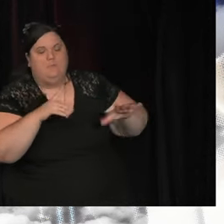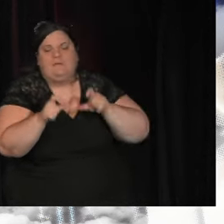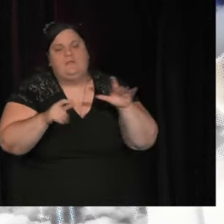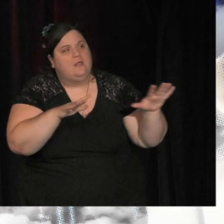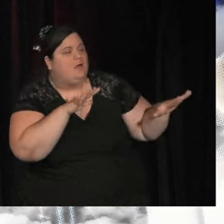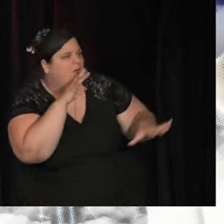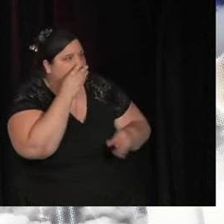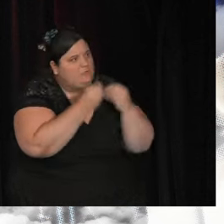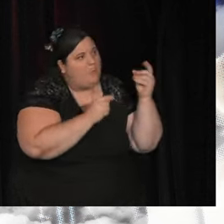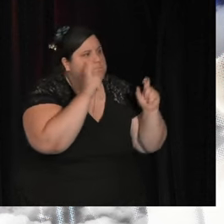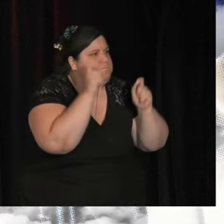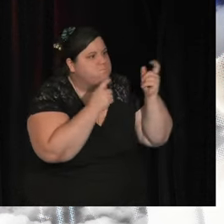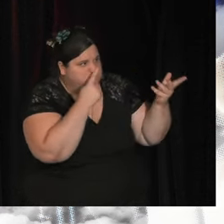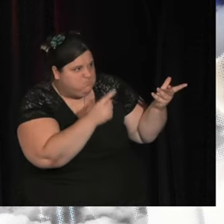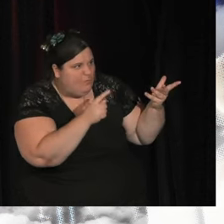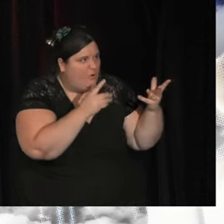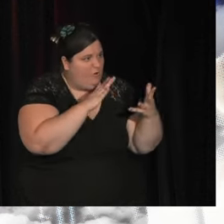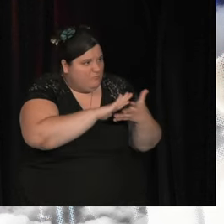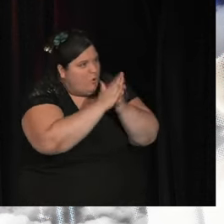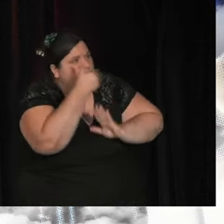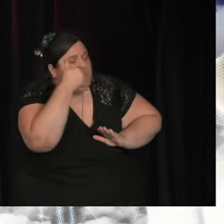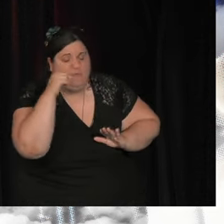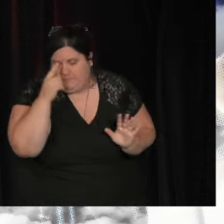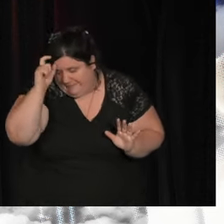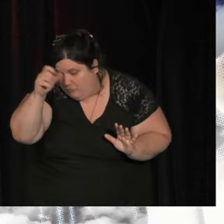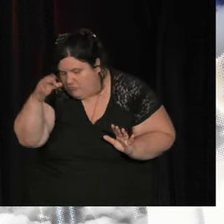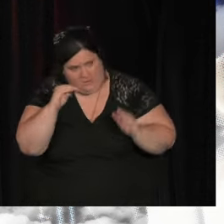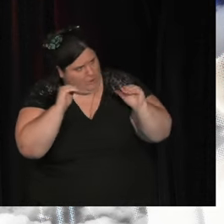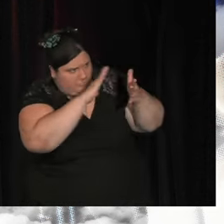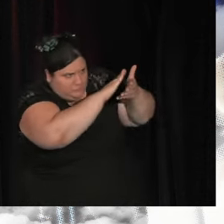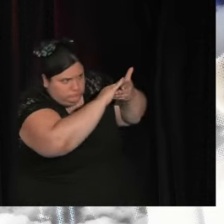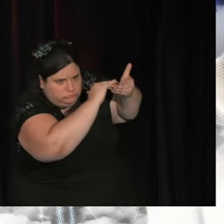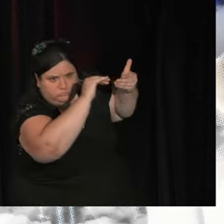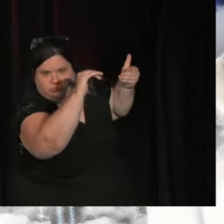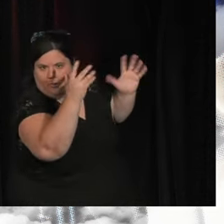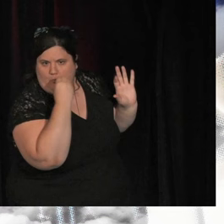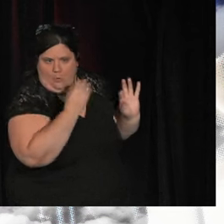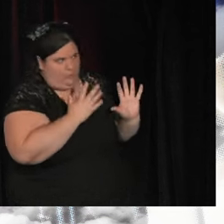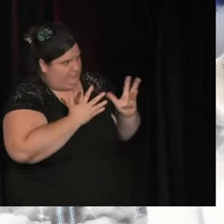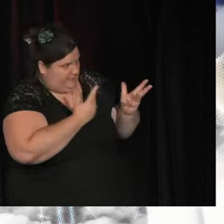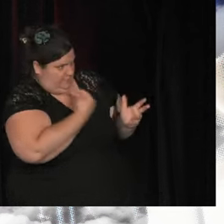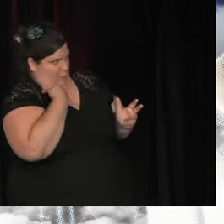etc., c'est "logique", mais il y a une transition un peu seamless, comme on dit, qui se fait c'est relativement fluide